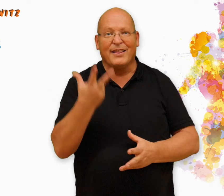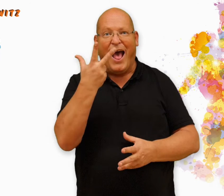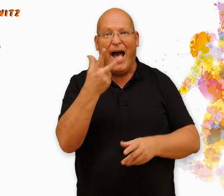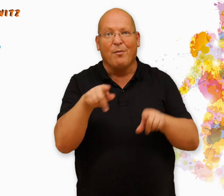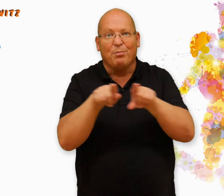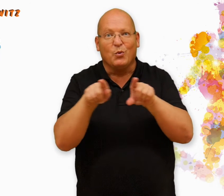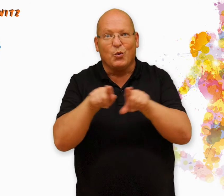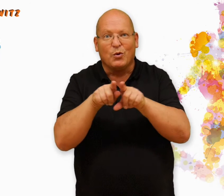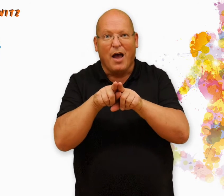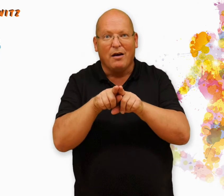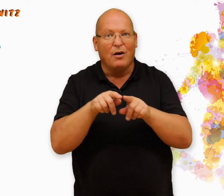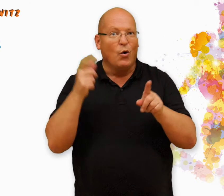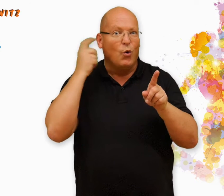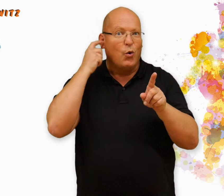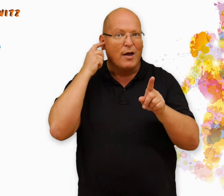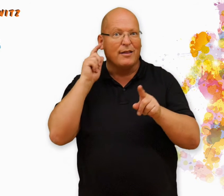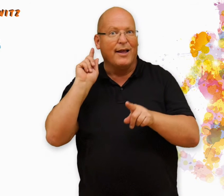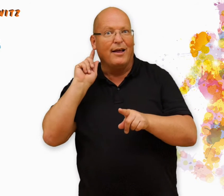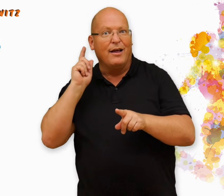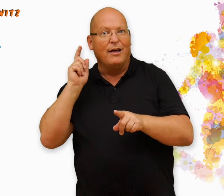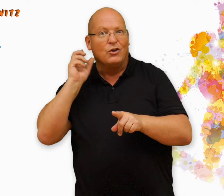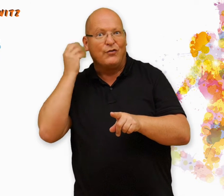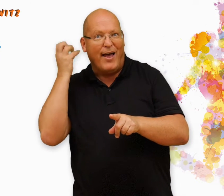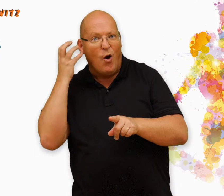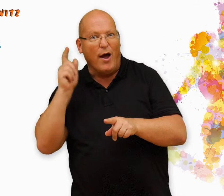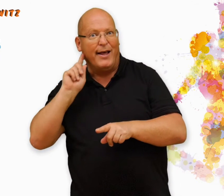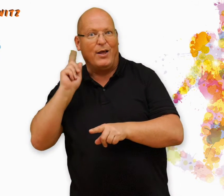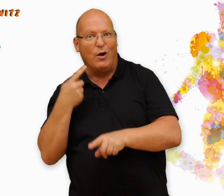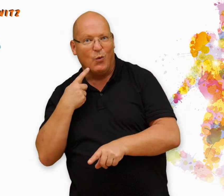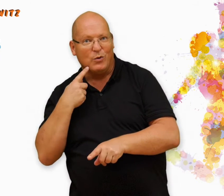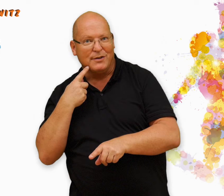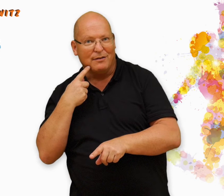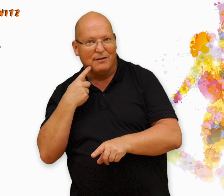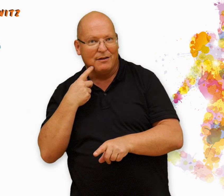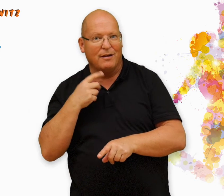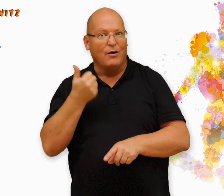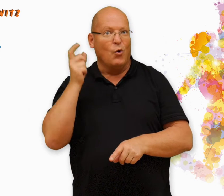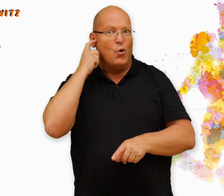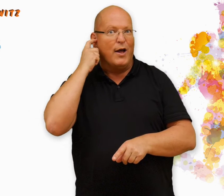Drei Brüder — ein hörender, ein schwerhöriger und ein gehörloser sitzen im Kinderzimmer.